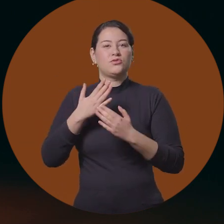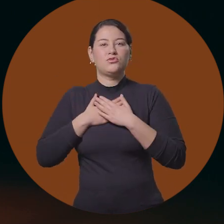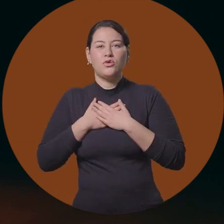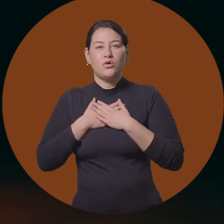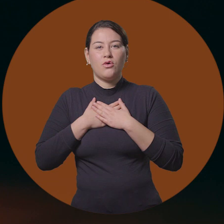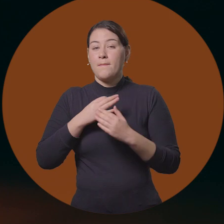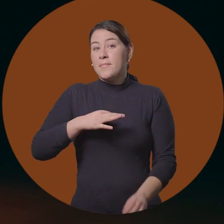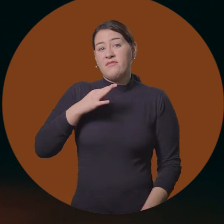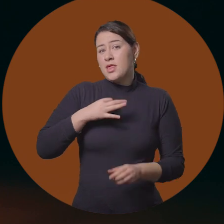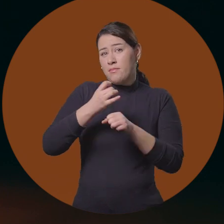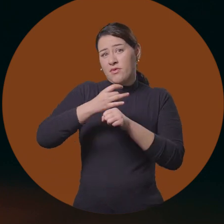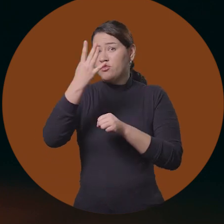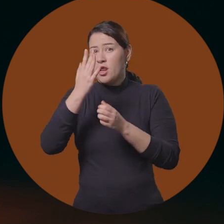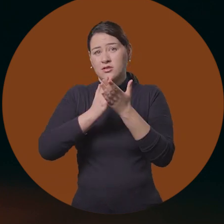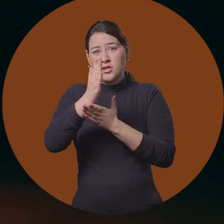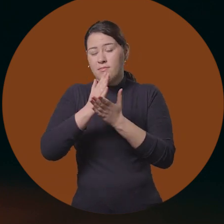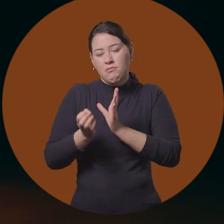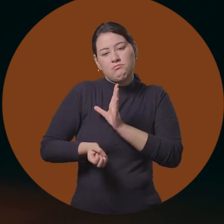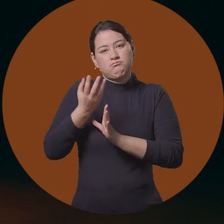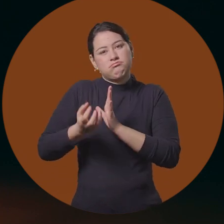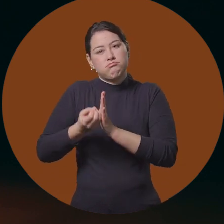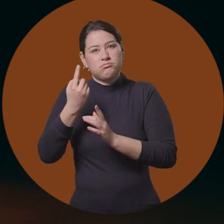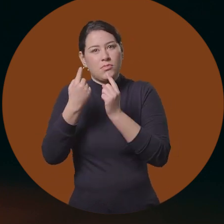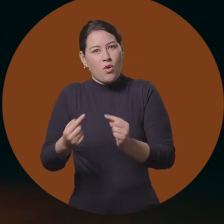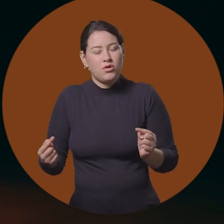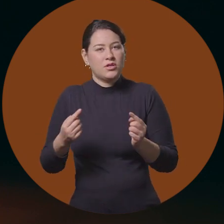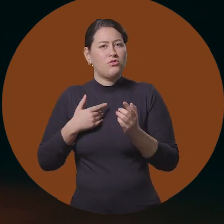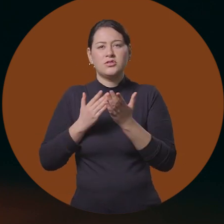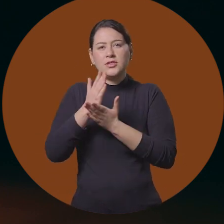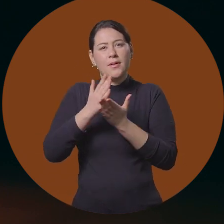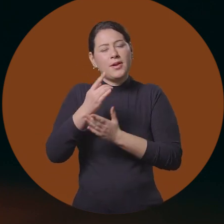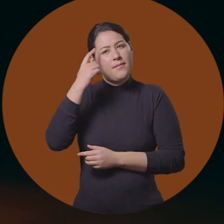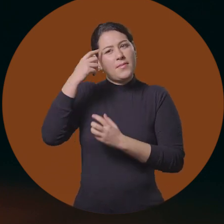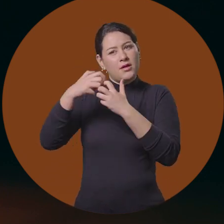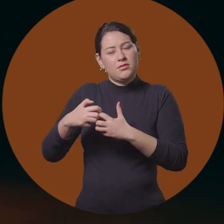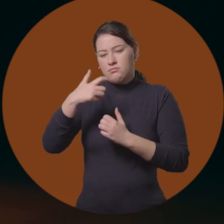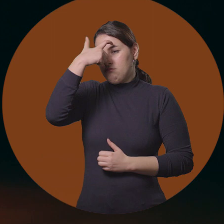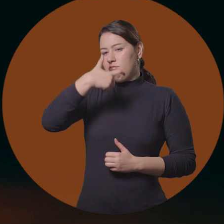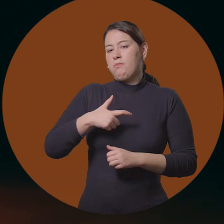Mi vida profesional fue alrededor de construir, siempre estoy pensando en eso… Soy un constructor, esa es mi definición.